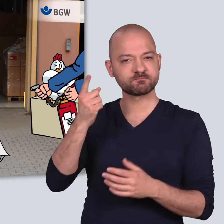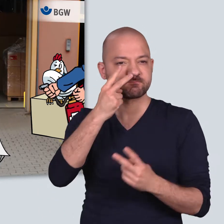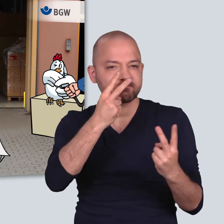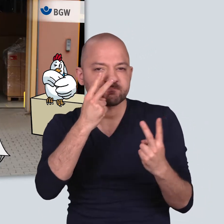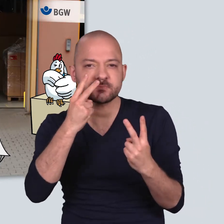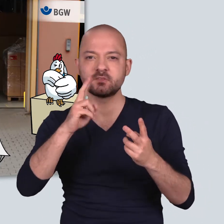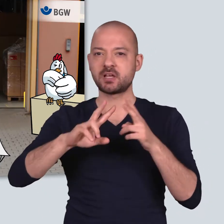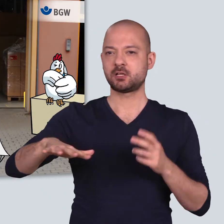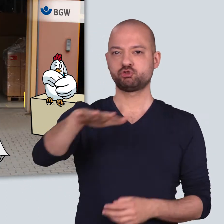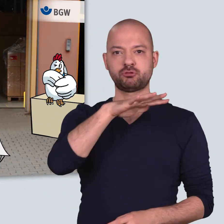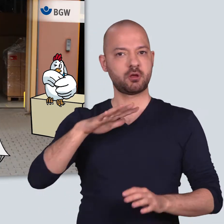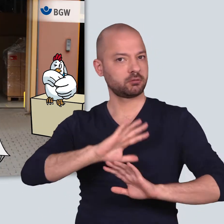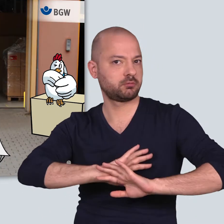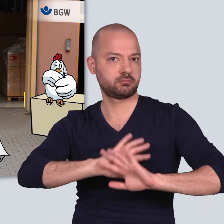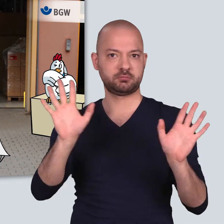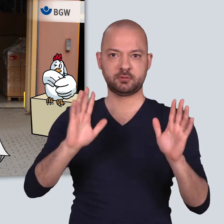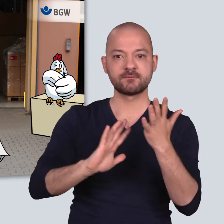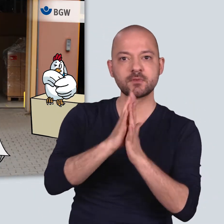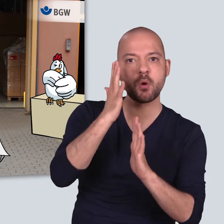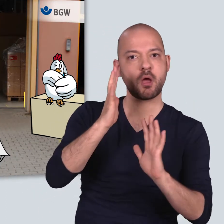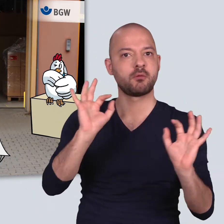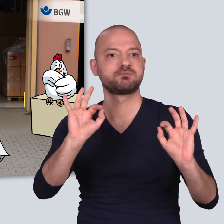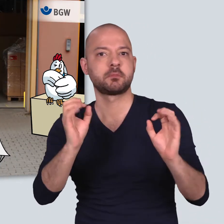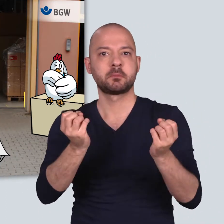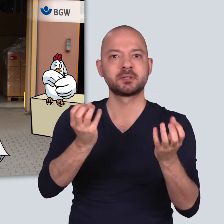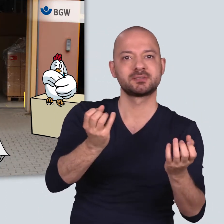Deshalb achtet er darauf, dass die Werkstatt feuerfreie Zone ist.